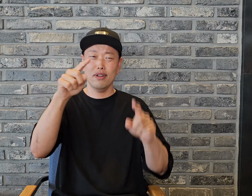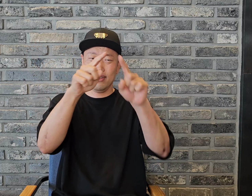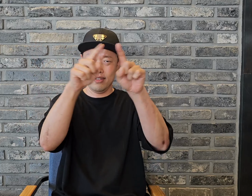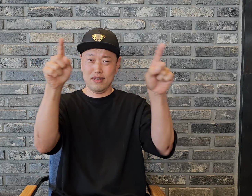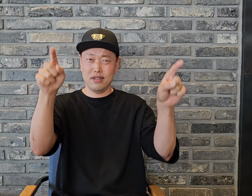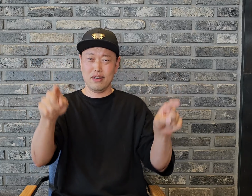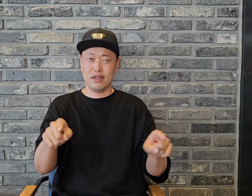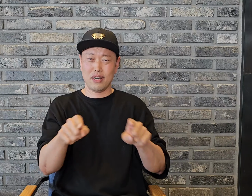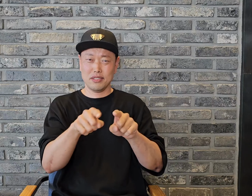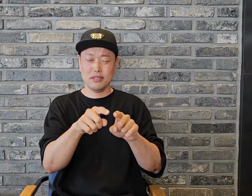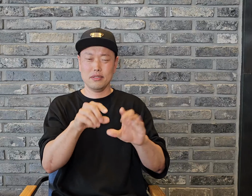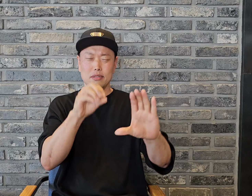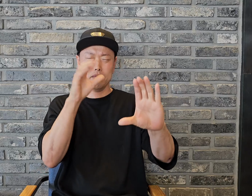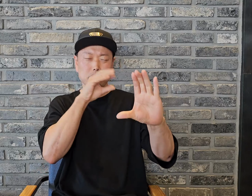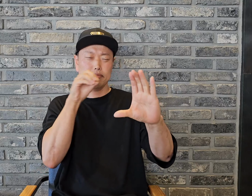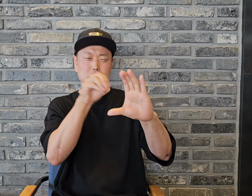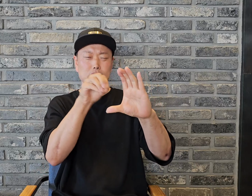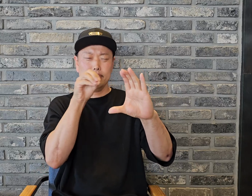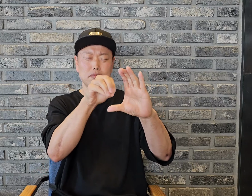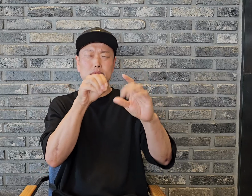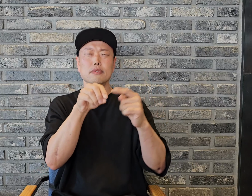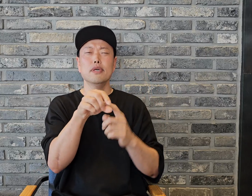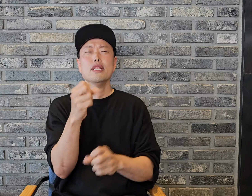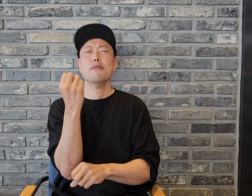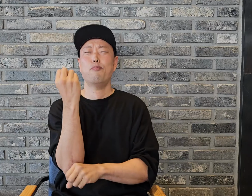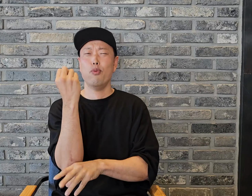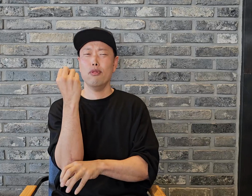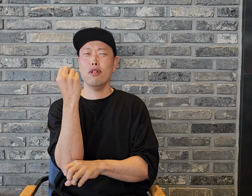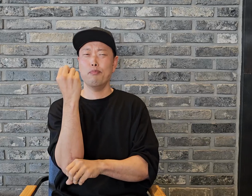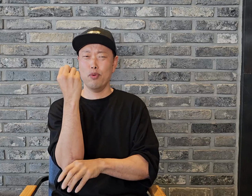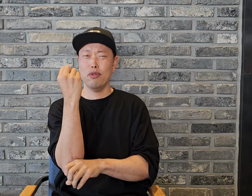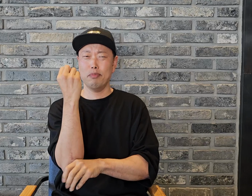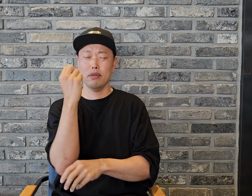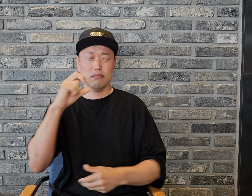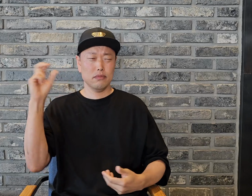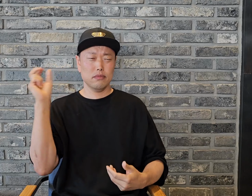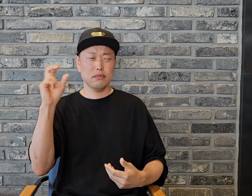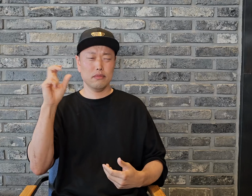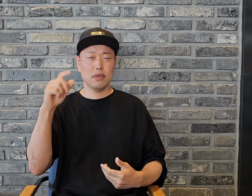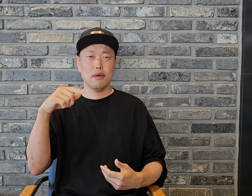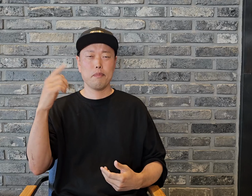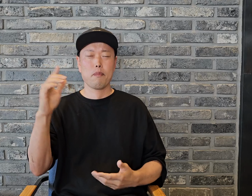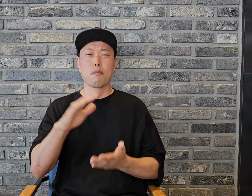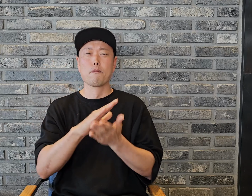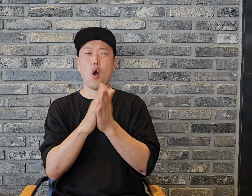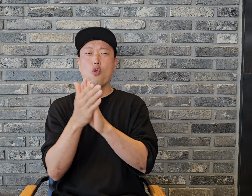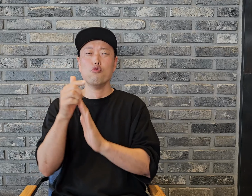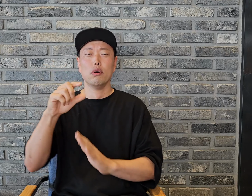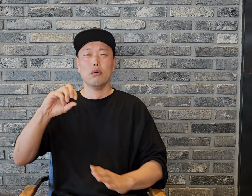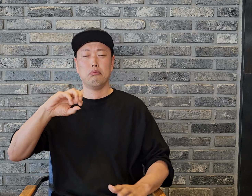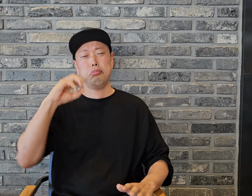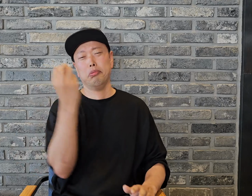스트라이크존에 던져넣어야 하는 게 기본자세예요 그다음 단계는 변화구죠